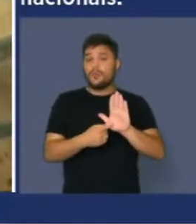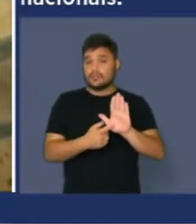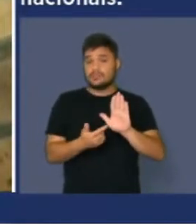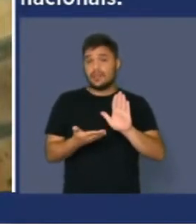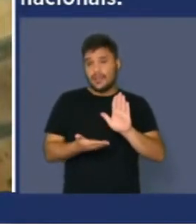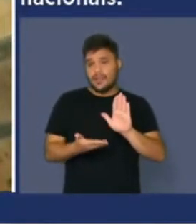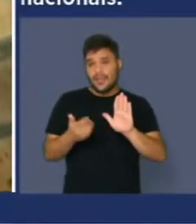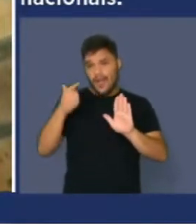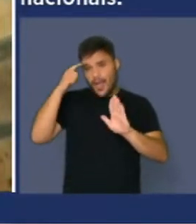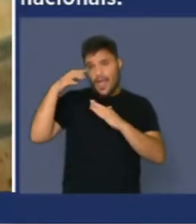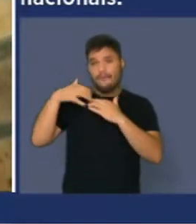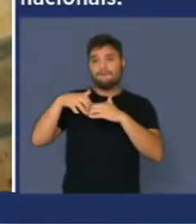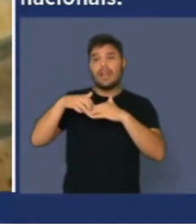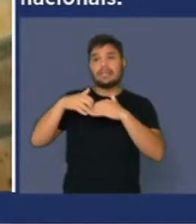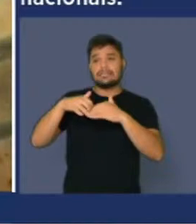BRASILEIRA. EU APRESENTEI E